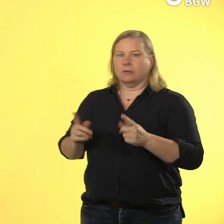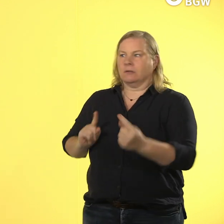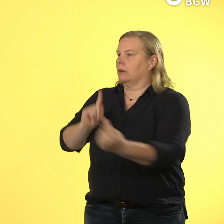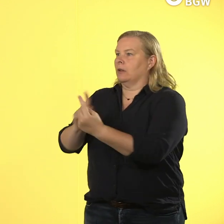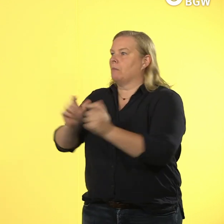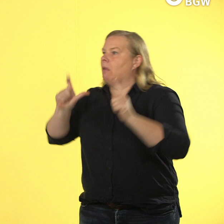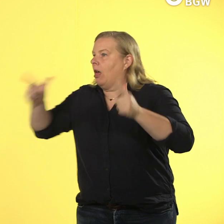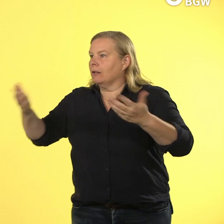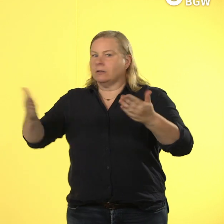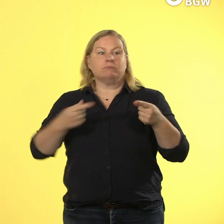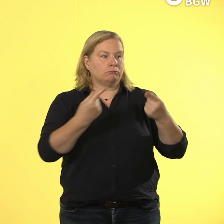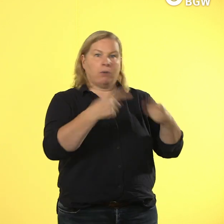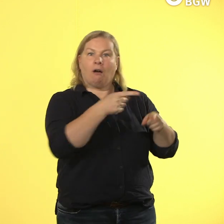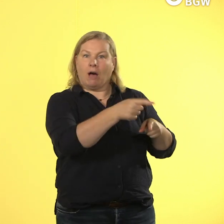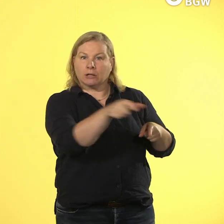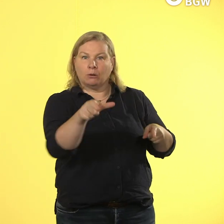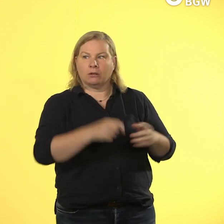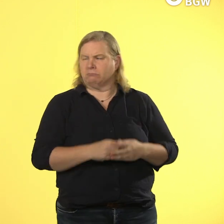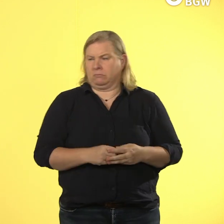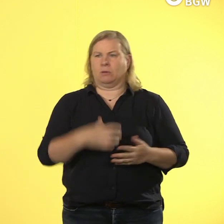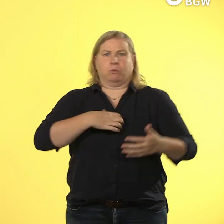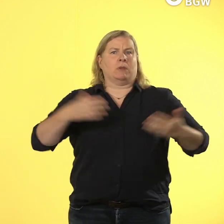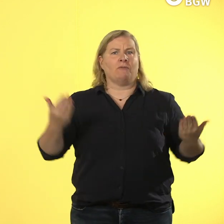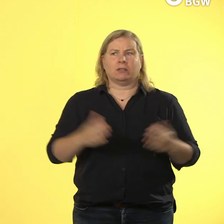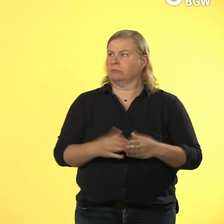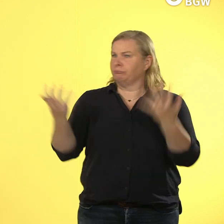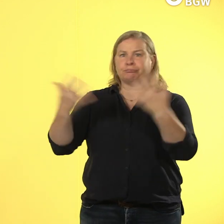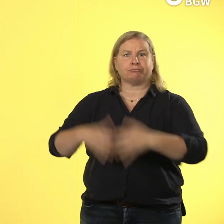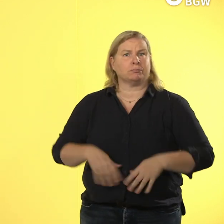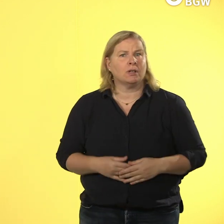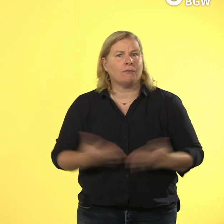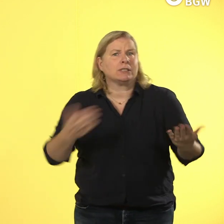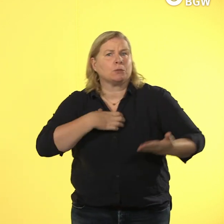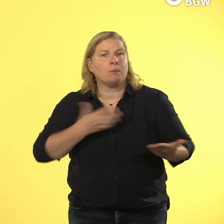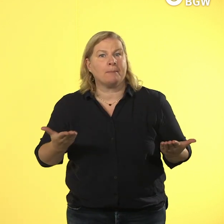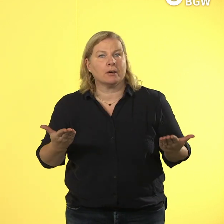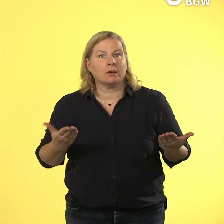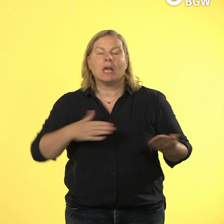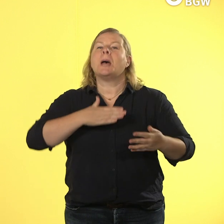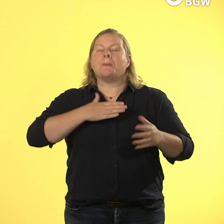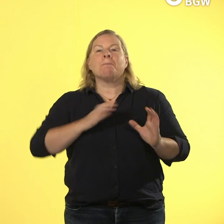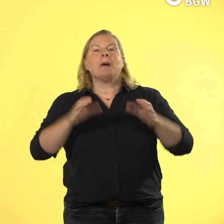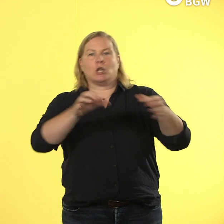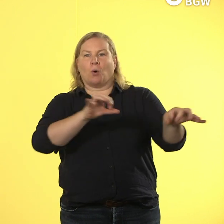Und meine Gruppenleitung, das seien mal Sie, hat mir bereits gesagt: "Bitte, Volker, in dem Ton ist ja kein Wunder, dass es eskalieren muss."